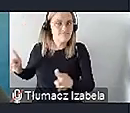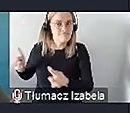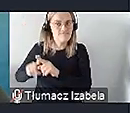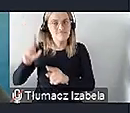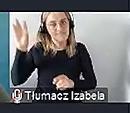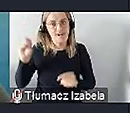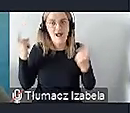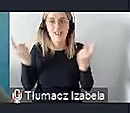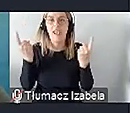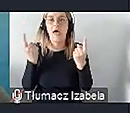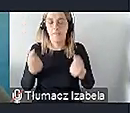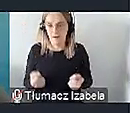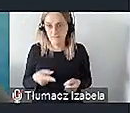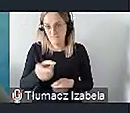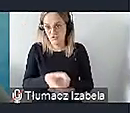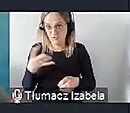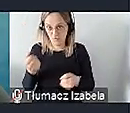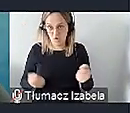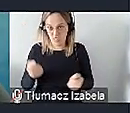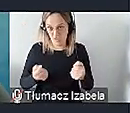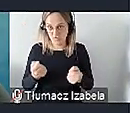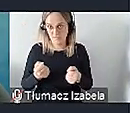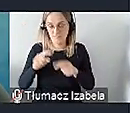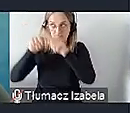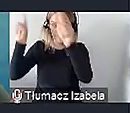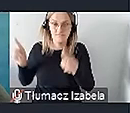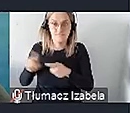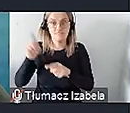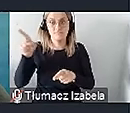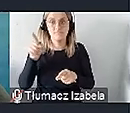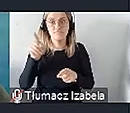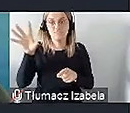Jak jadą państwo szybko, to ten billboard mijają państwo bardzo prędko,